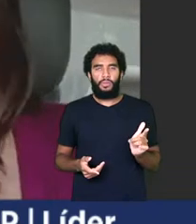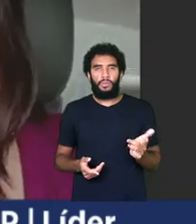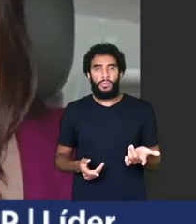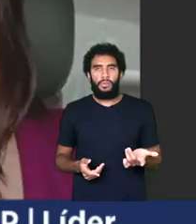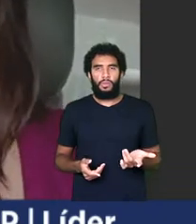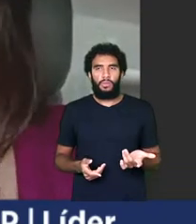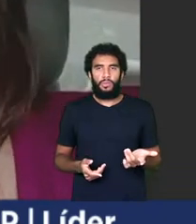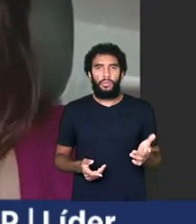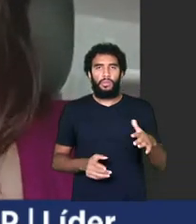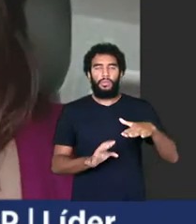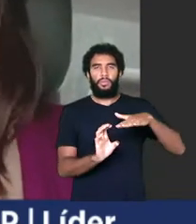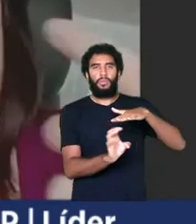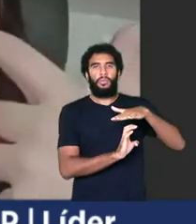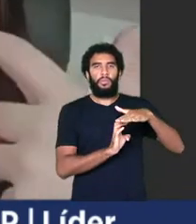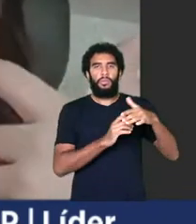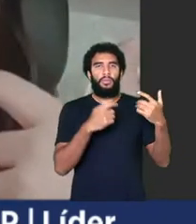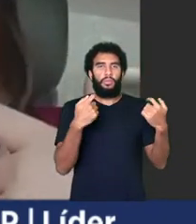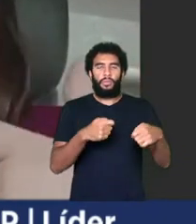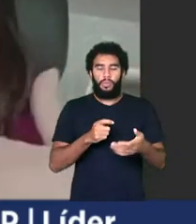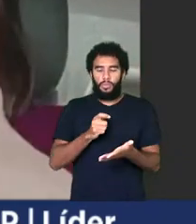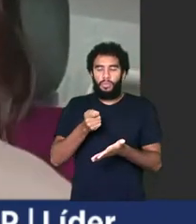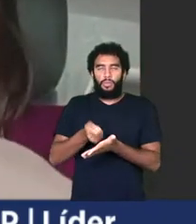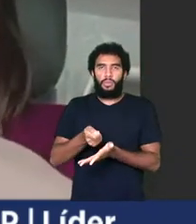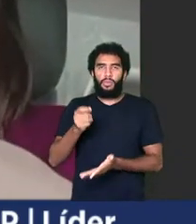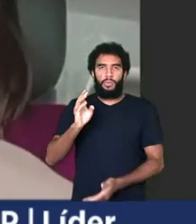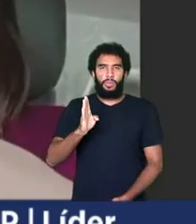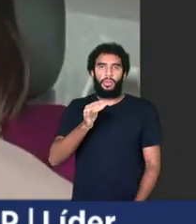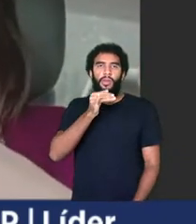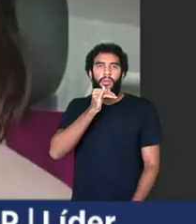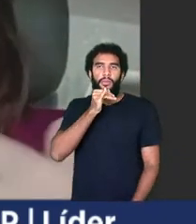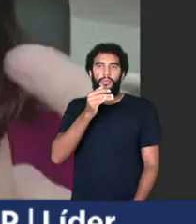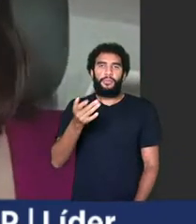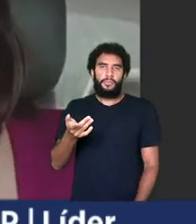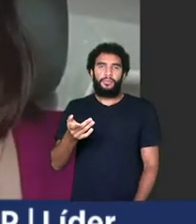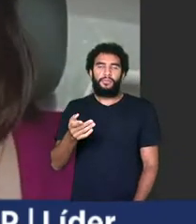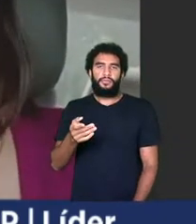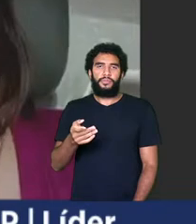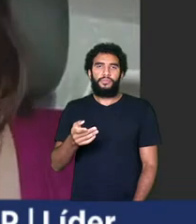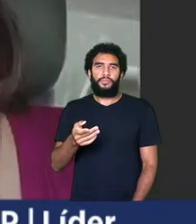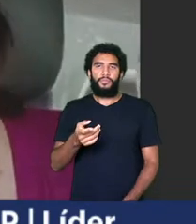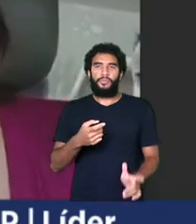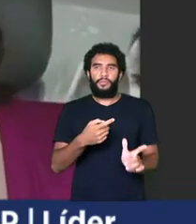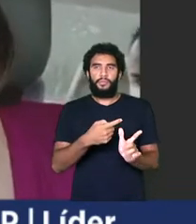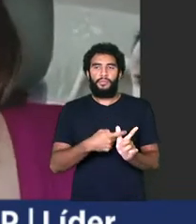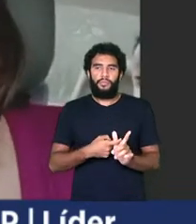PRIVILEGIADO. PORQUE NÃO INCIDIRIA OS DEMAIS EMPRESAS PRECISAM ESTAR LÁ NO BRASIL, COMO POR EXEMPLO, O PRÓPRIO